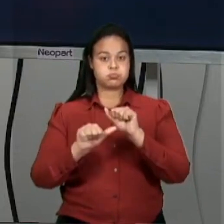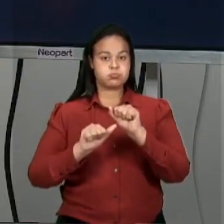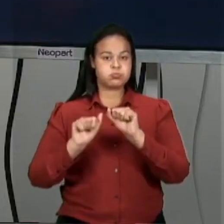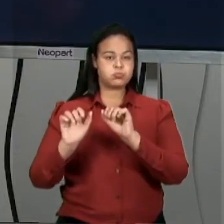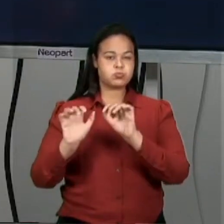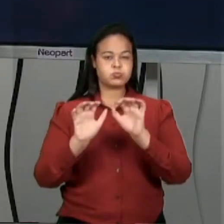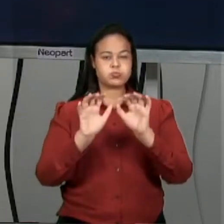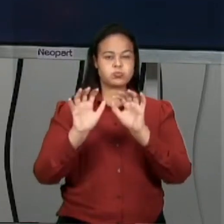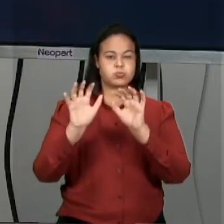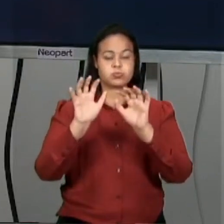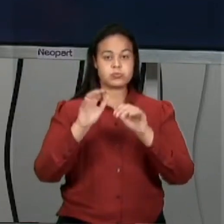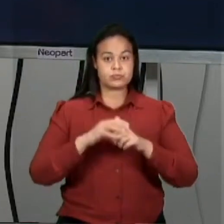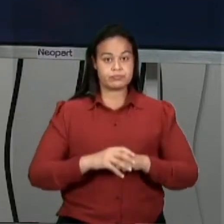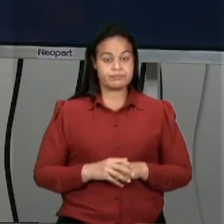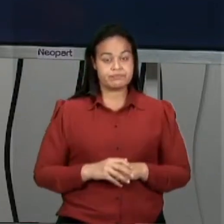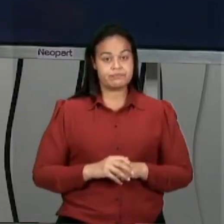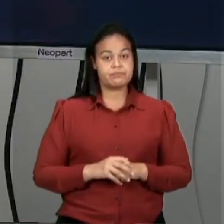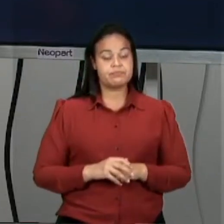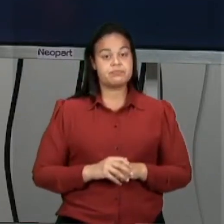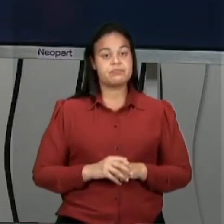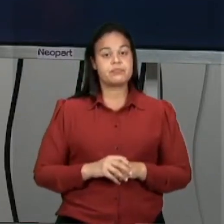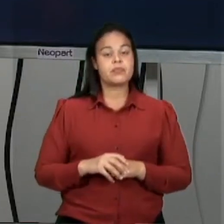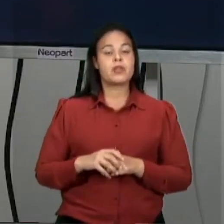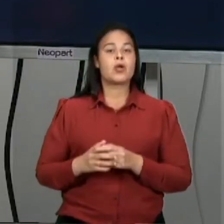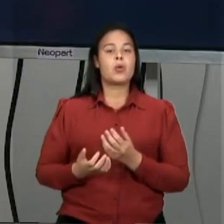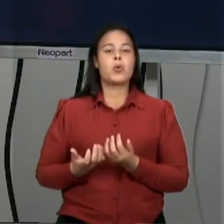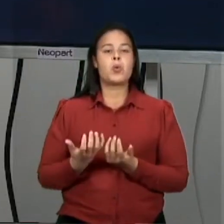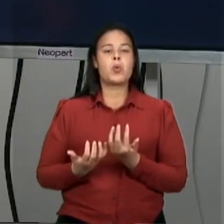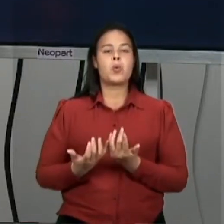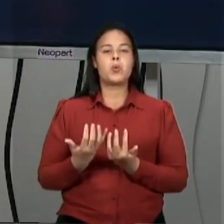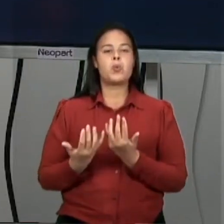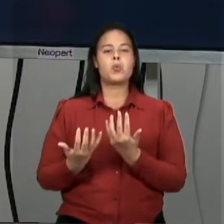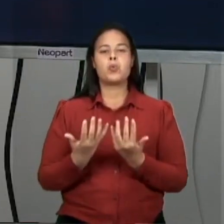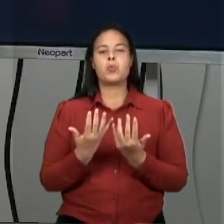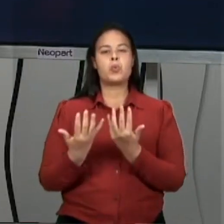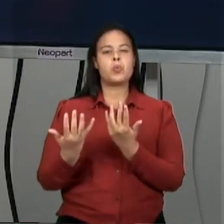Ebulição é um processo de vaporização que ocorre mais